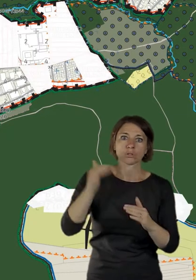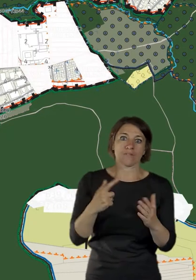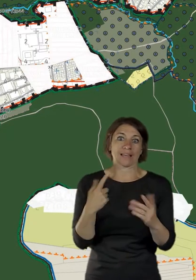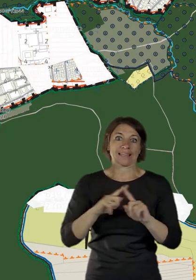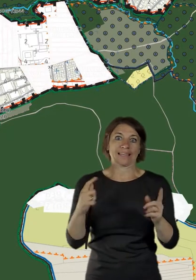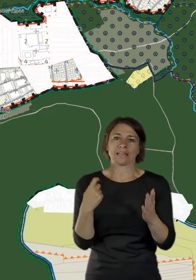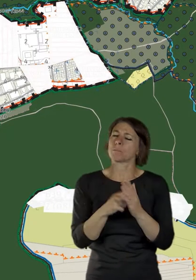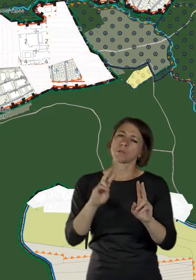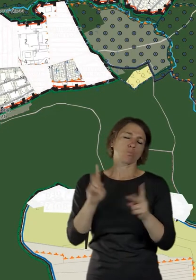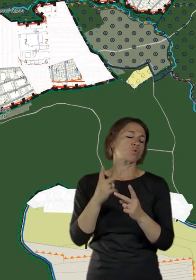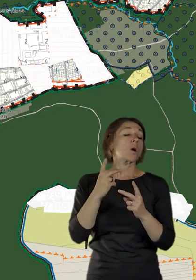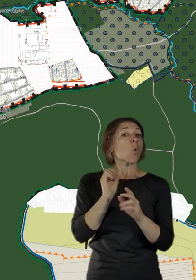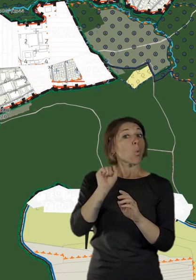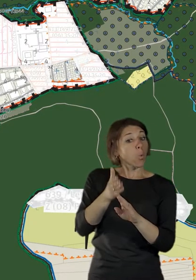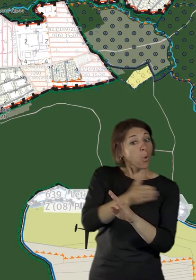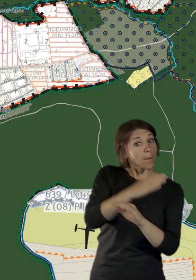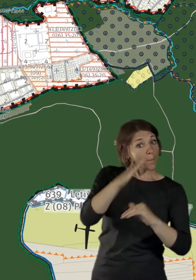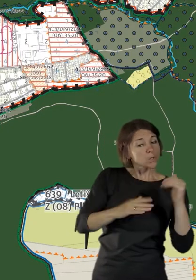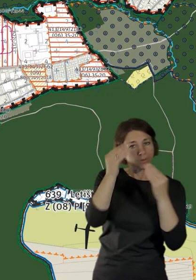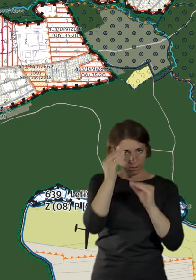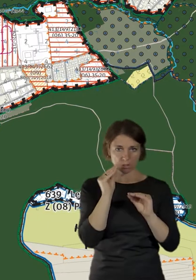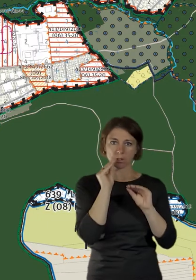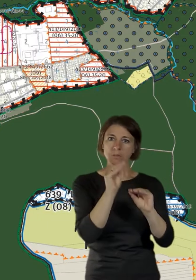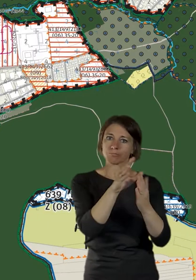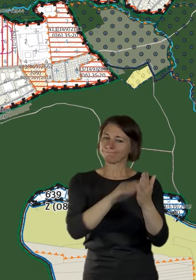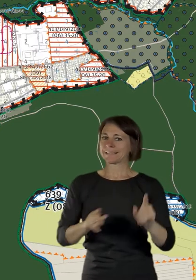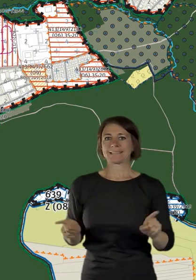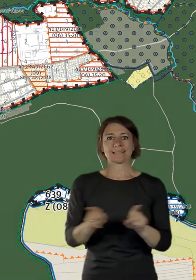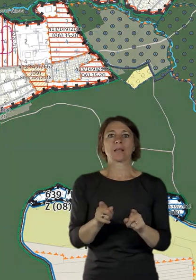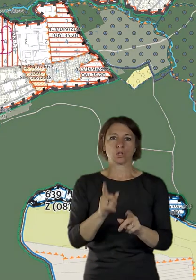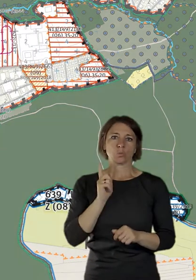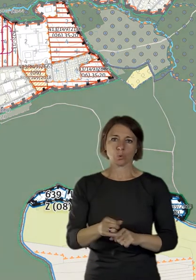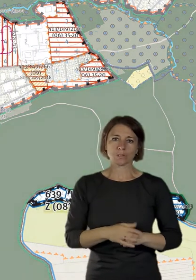respektovat již existující zástavbu a využití. Plochy, které jsou šrafované výraznou